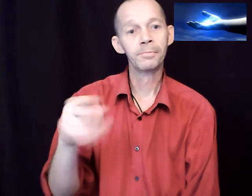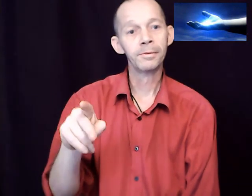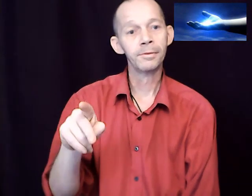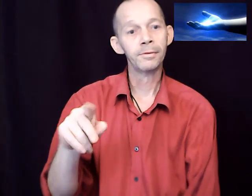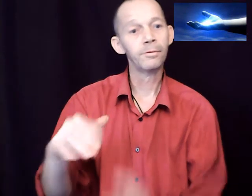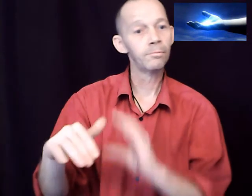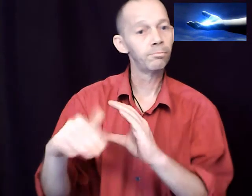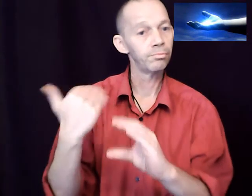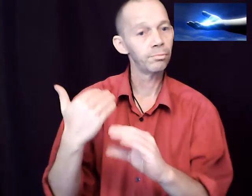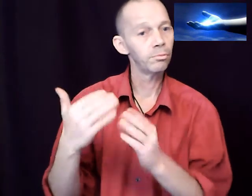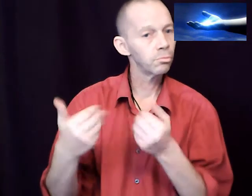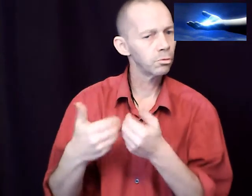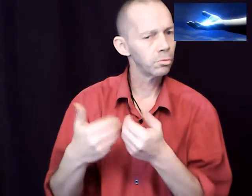Une personne m'a demandé au MP